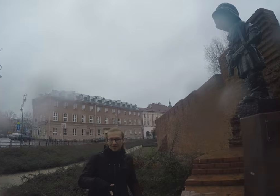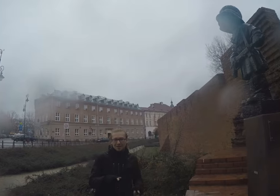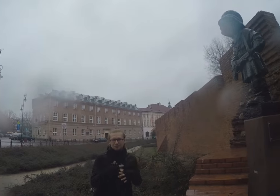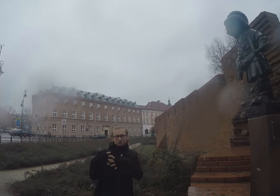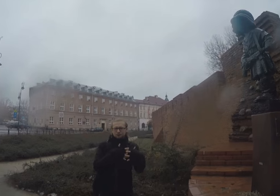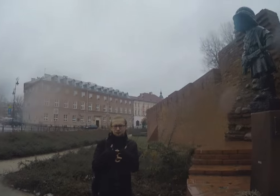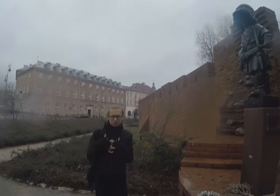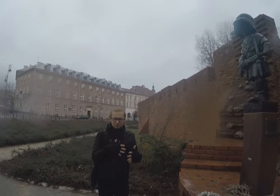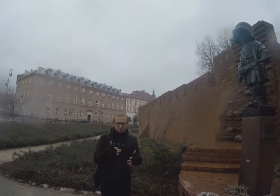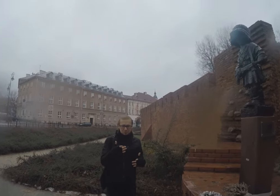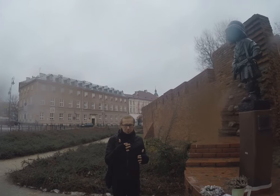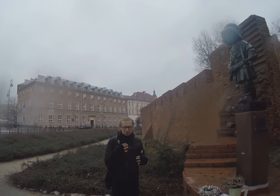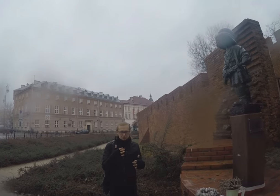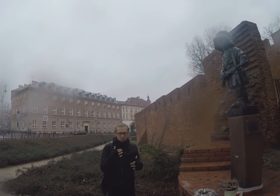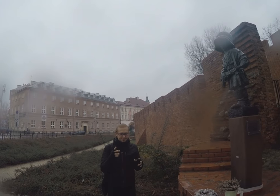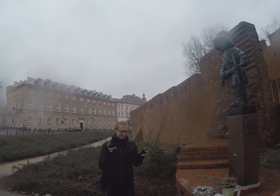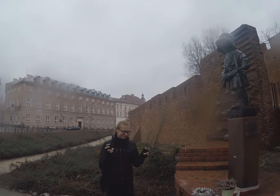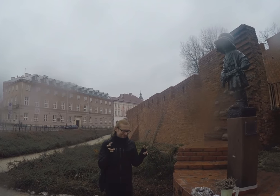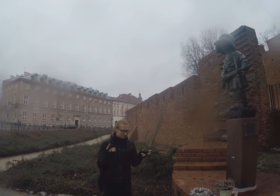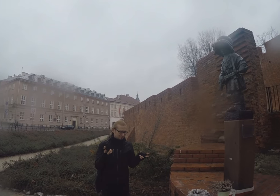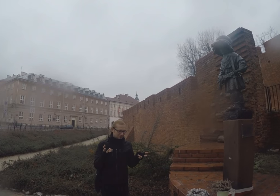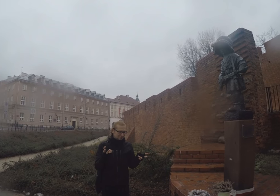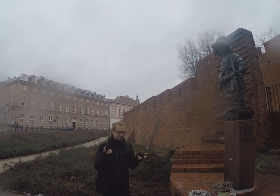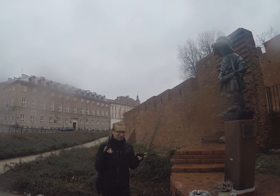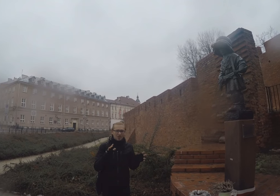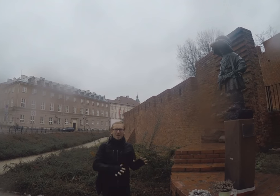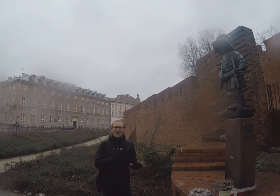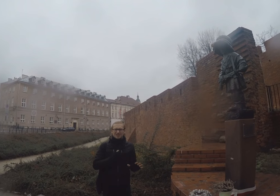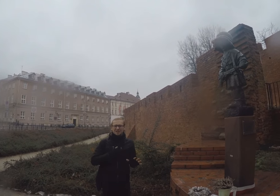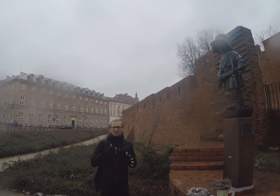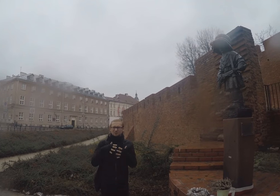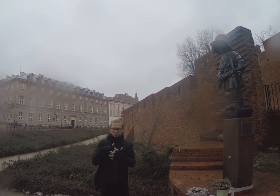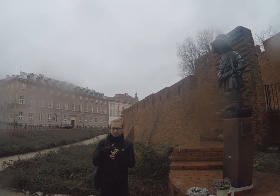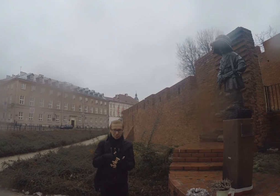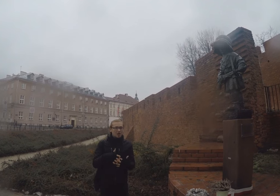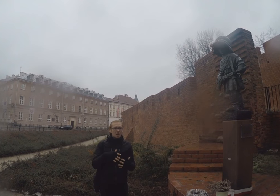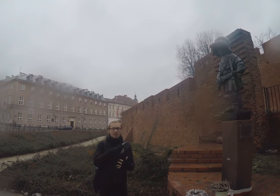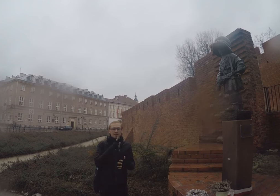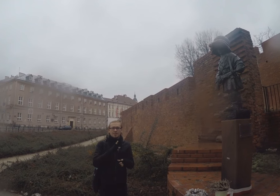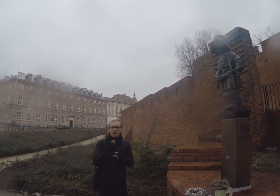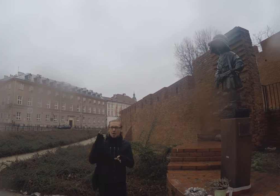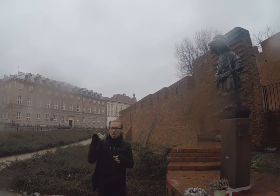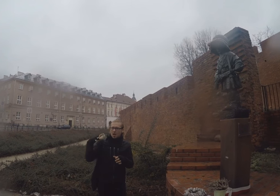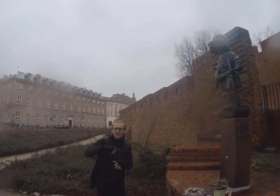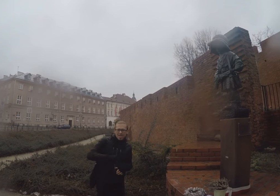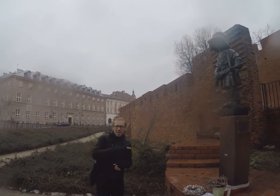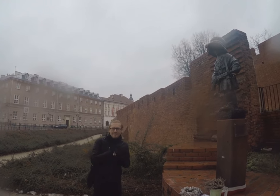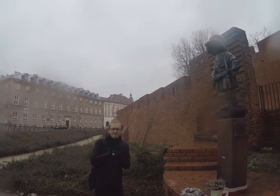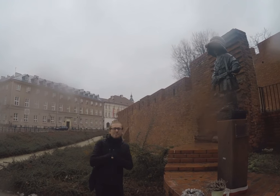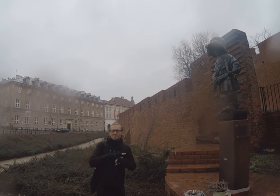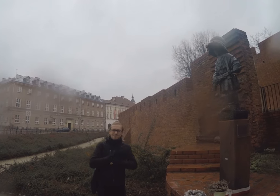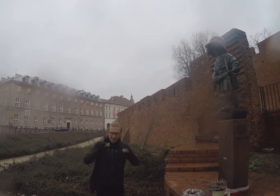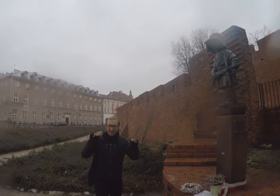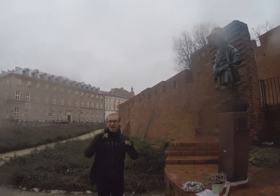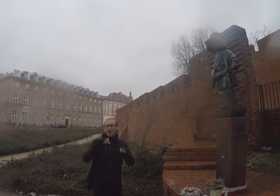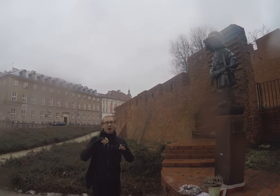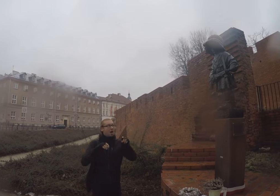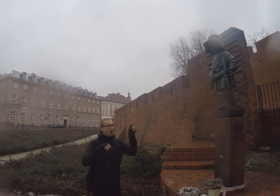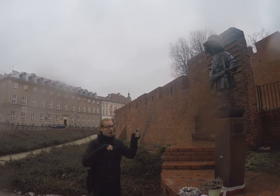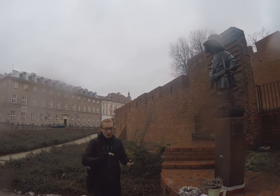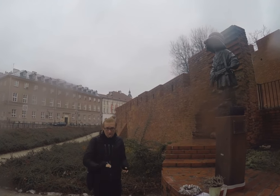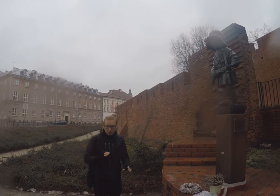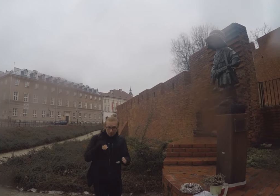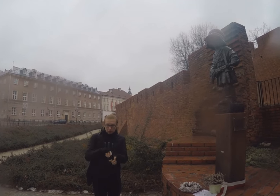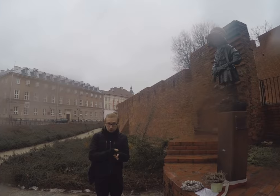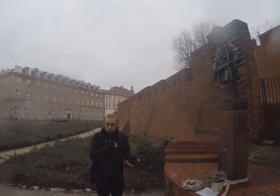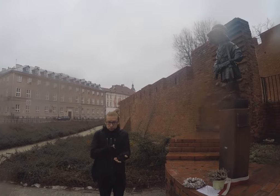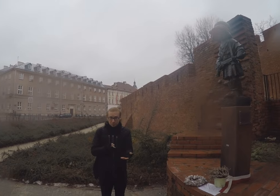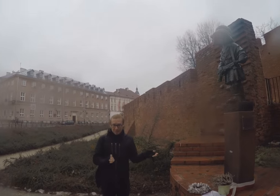Während des Krieges... Hmm... Wie hieß der noch? Dem "Warschauer Krieg" wurden Kinder als Soldaten rekrutiert.